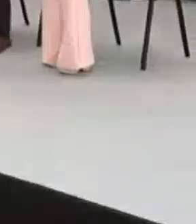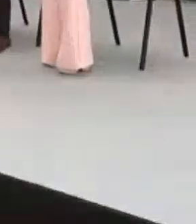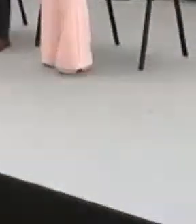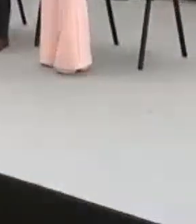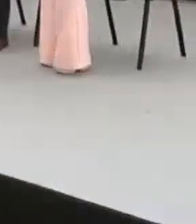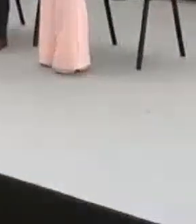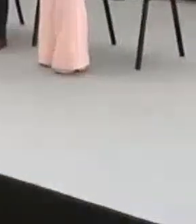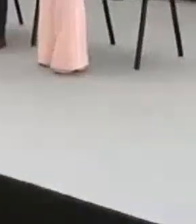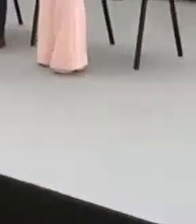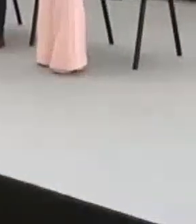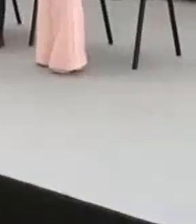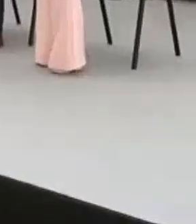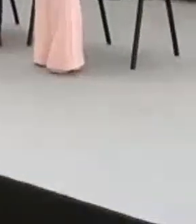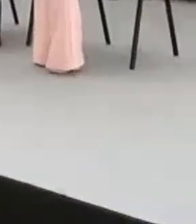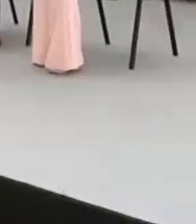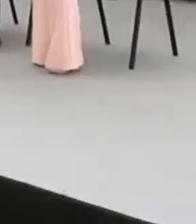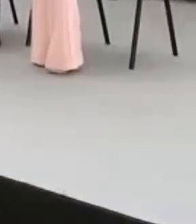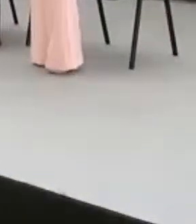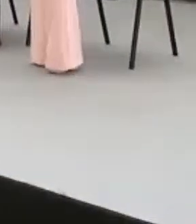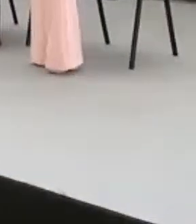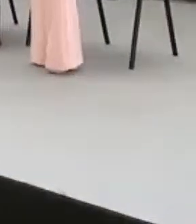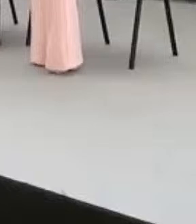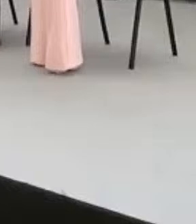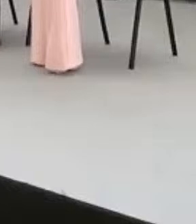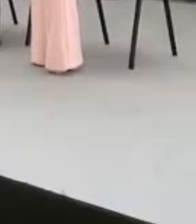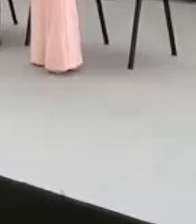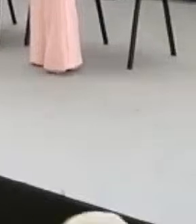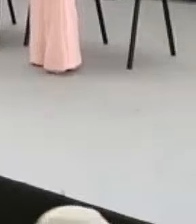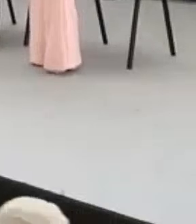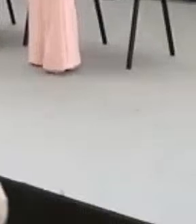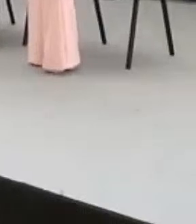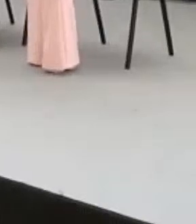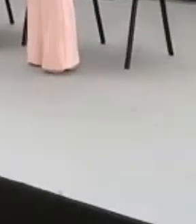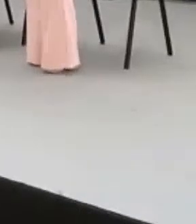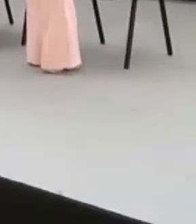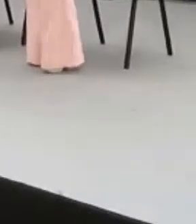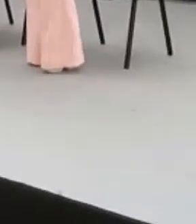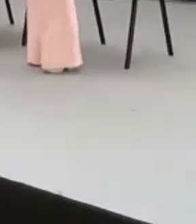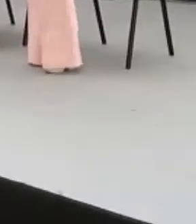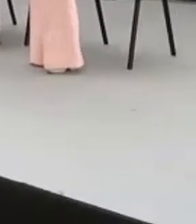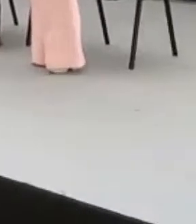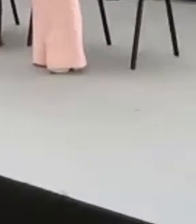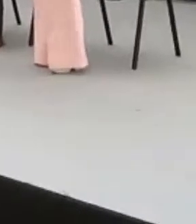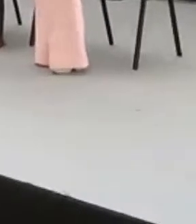Estimado público, escuchemos el mensaje que nos dirige la presidenta constitucional de